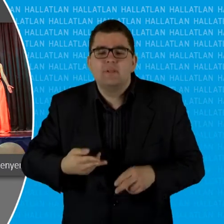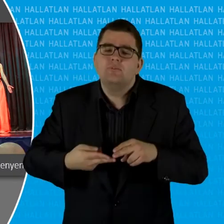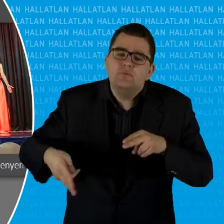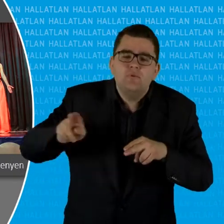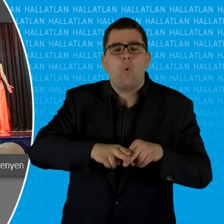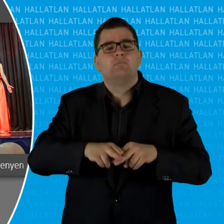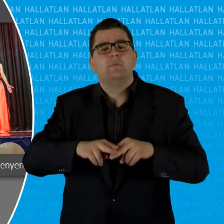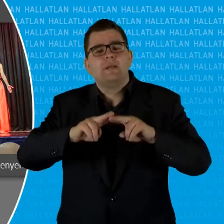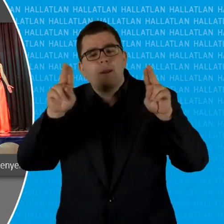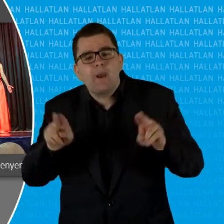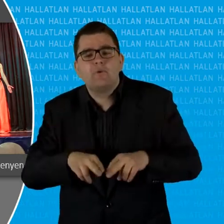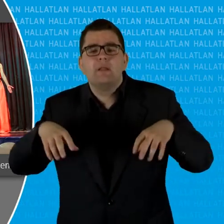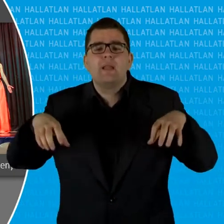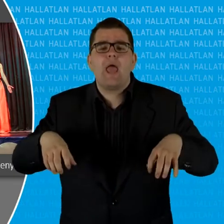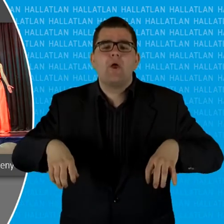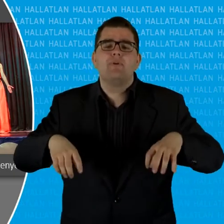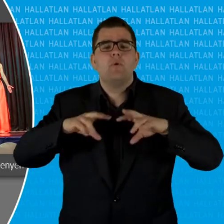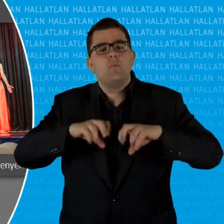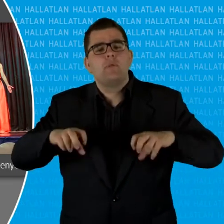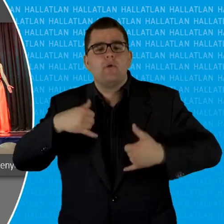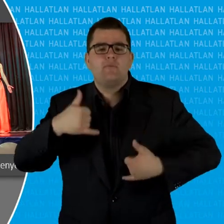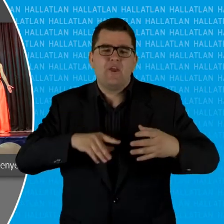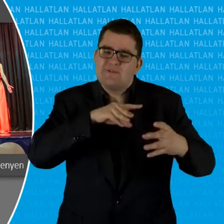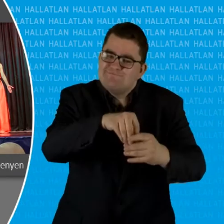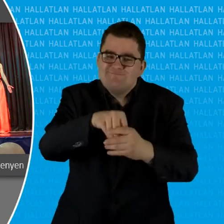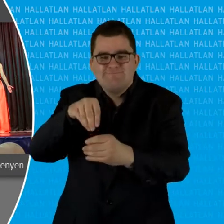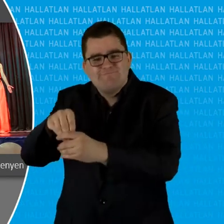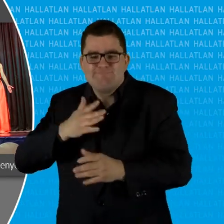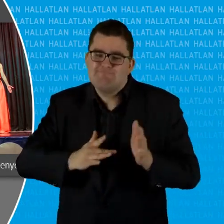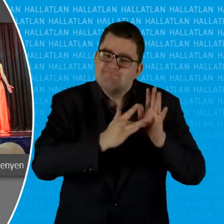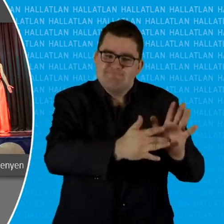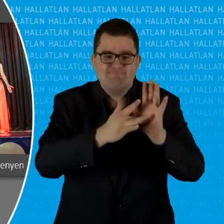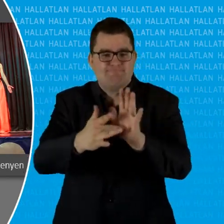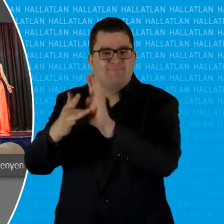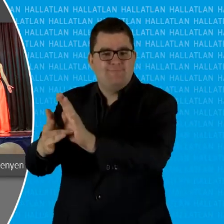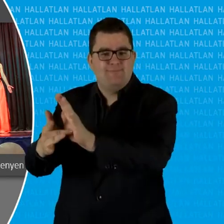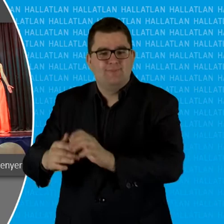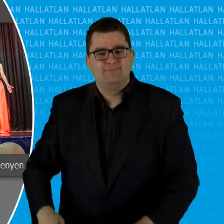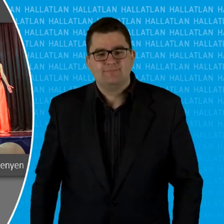A lehető legtöbb nemzetközi tehetségkutató versenyre jelentkezni fognak.